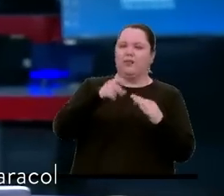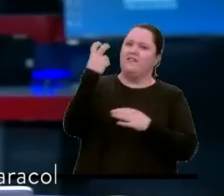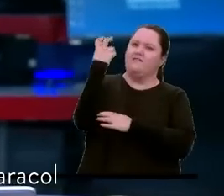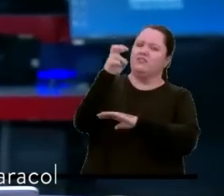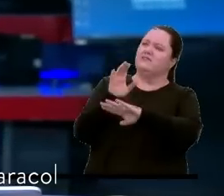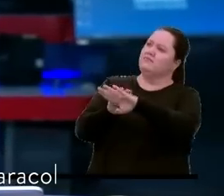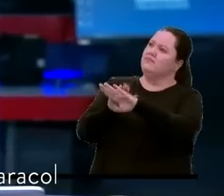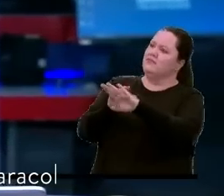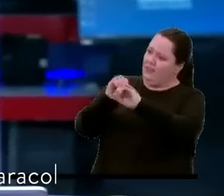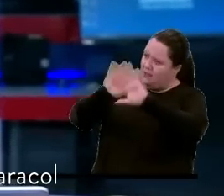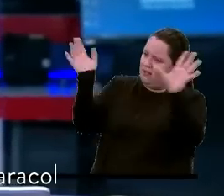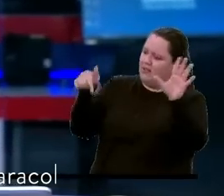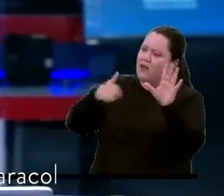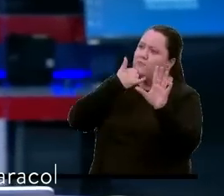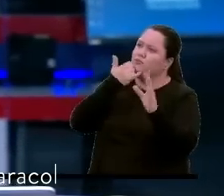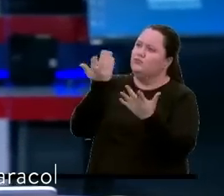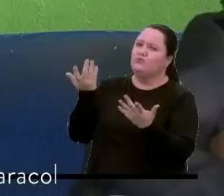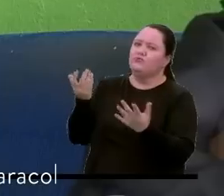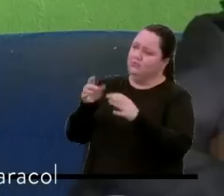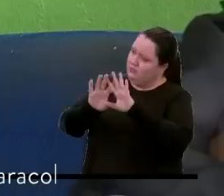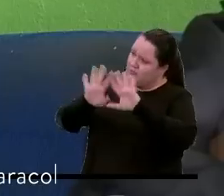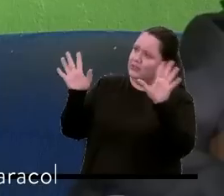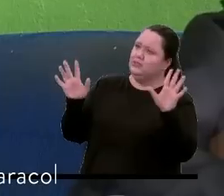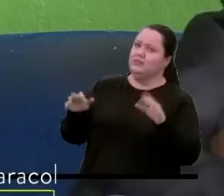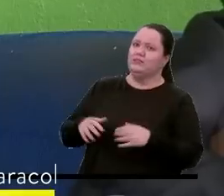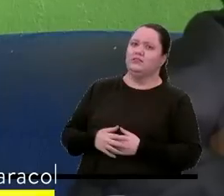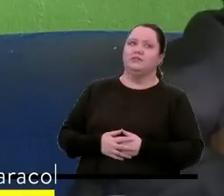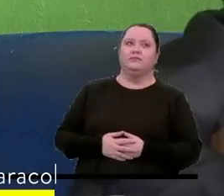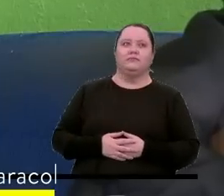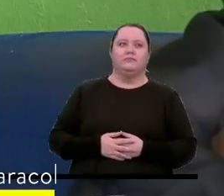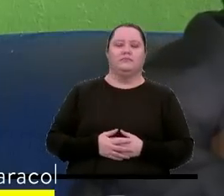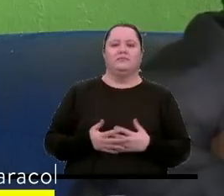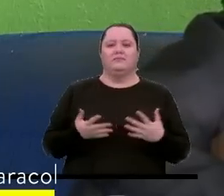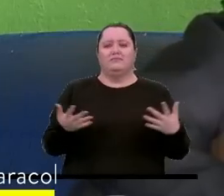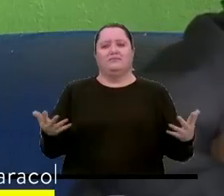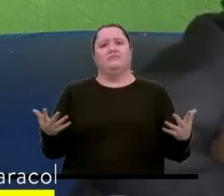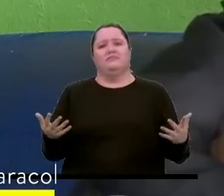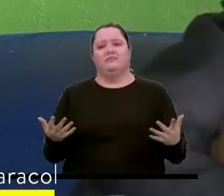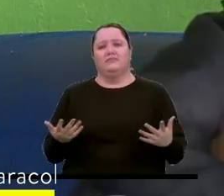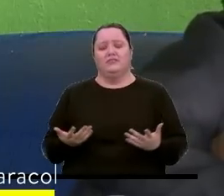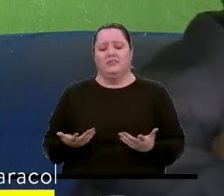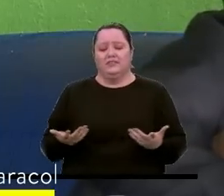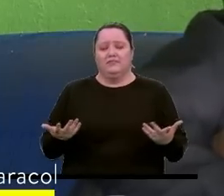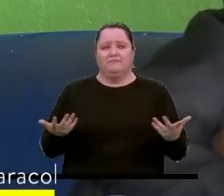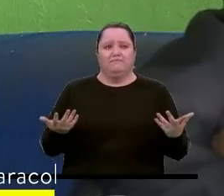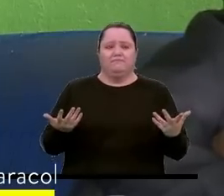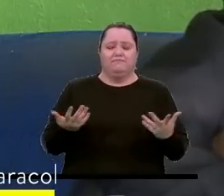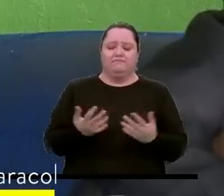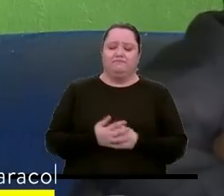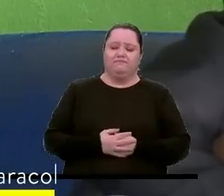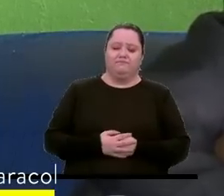familia de John Fredy Tangarife el hombre de 34 años y un cuerpo fue encontrado con signos de tortura en el sur de Bogotá, el pasado domingo le hizo un